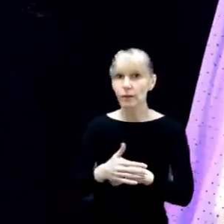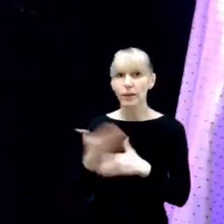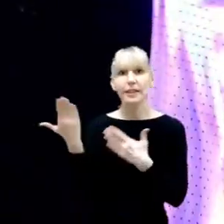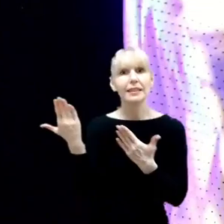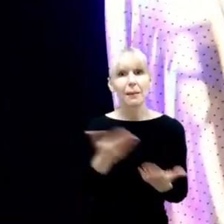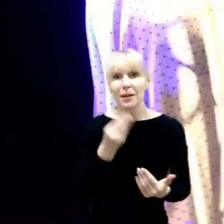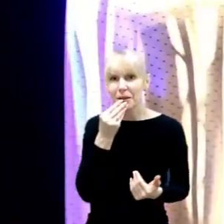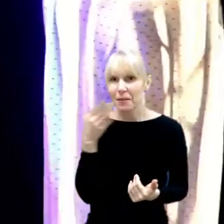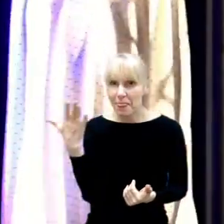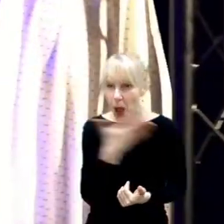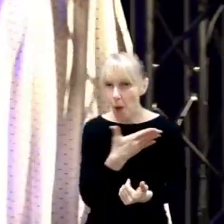Dziękujemy.